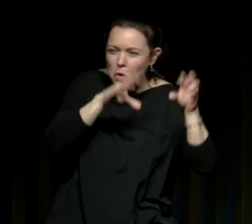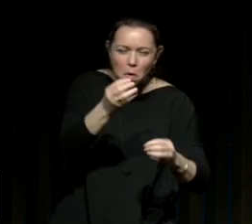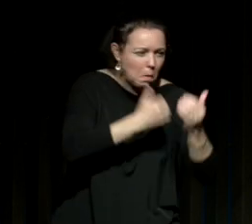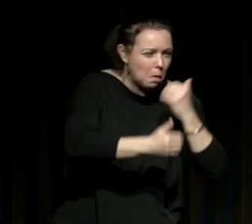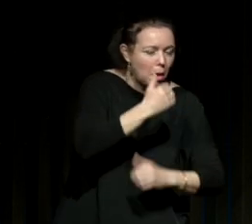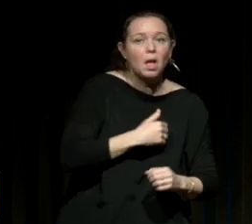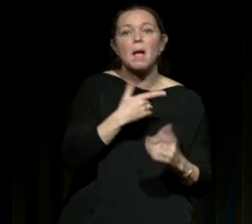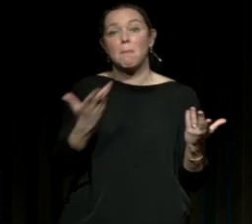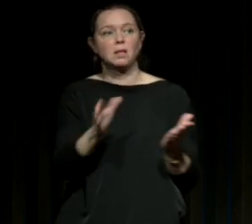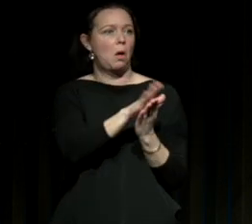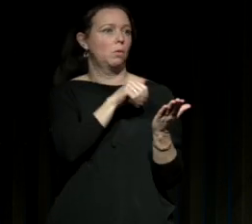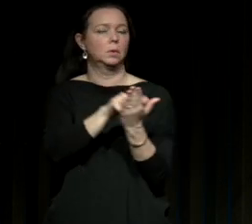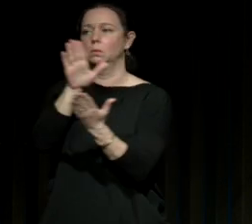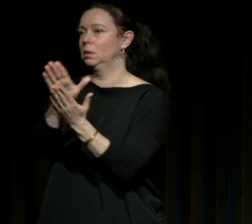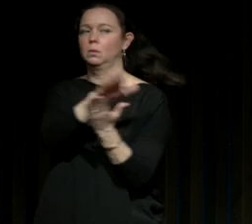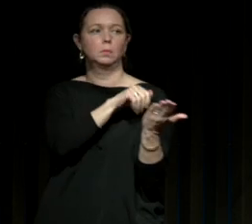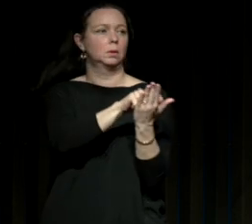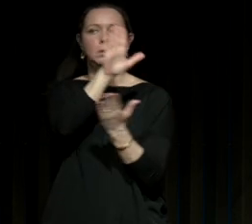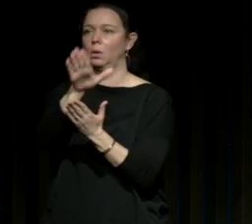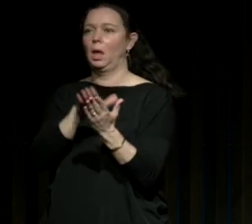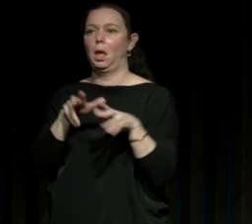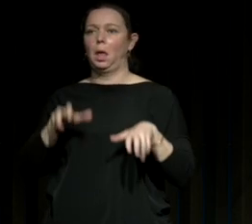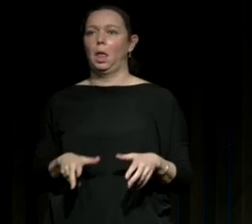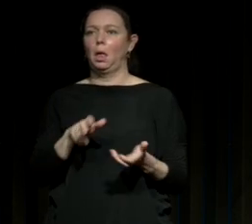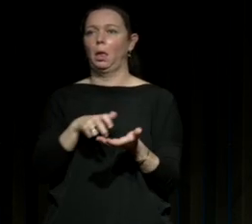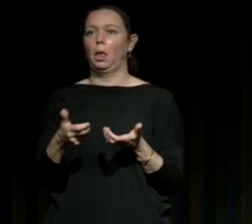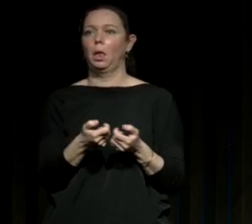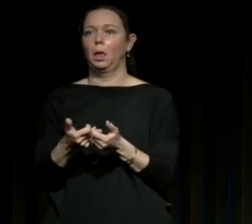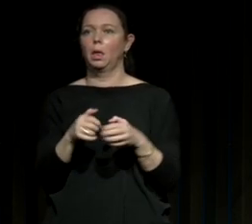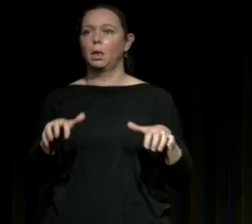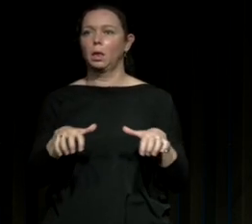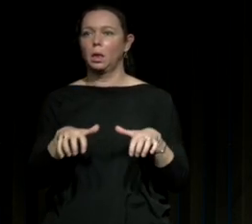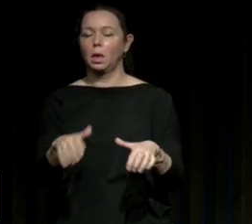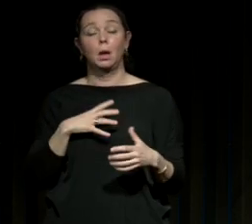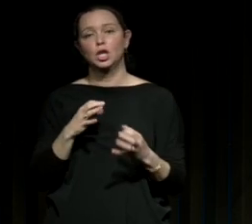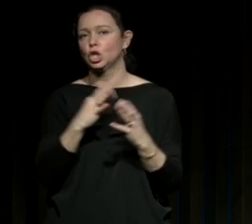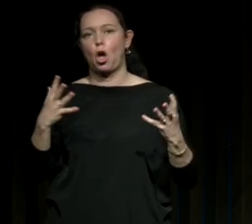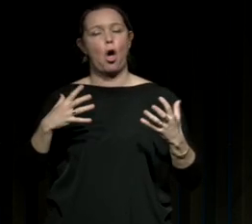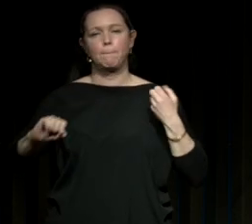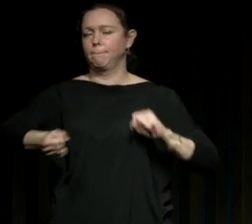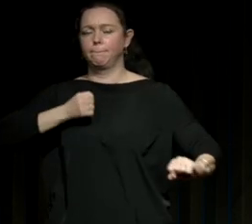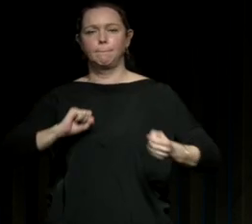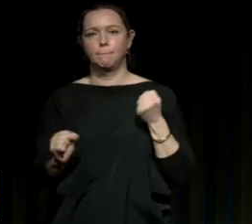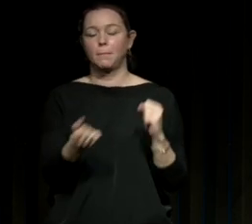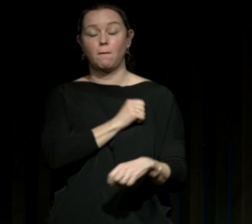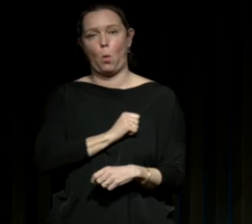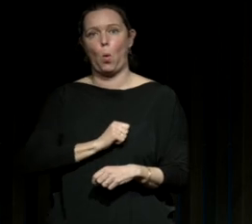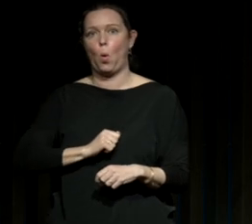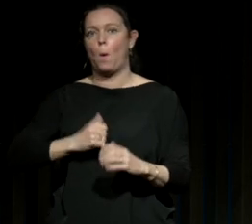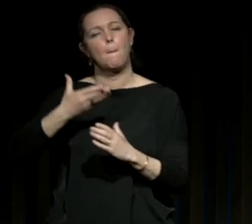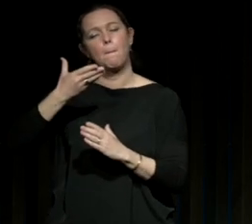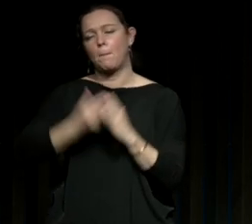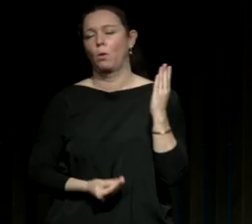sédentarité et une inactivité physique très importante qui explique un pourcentage non